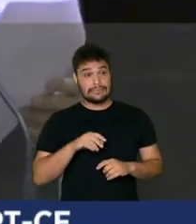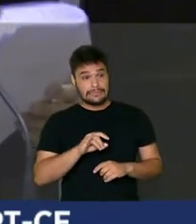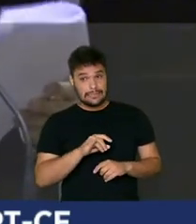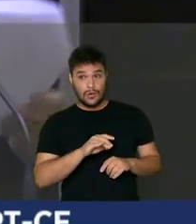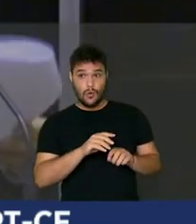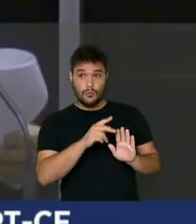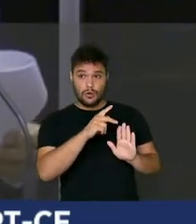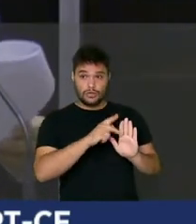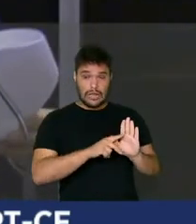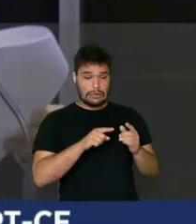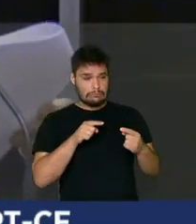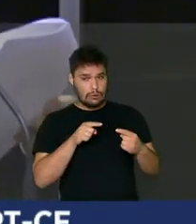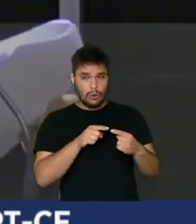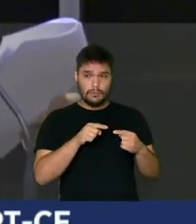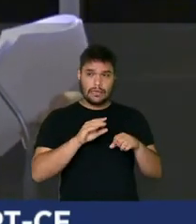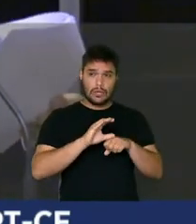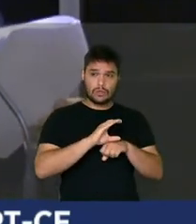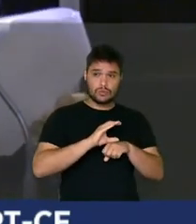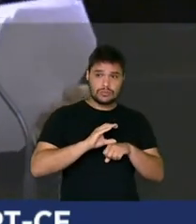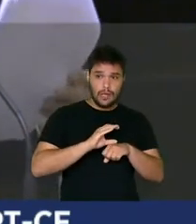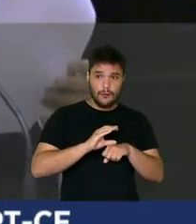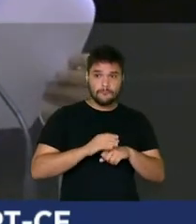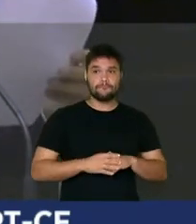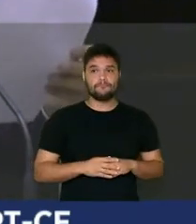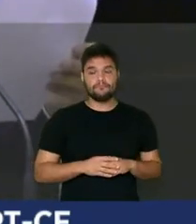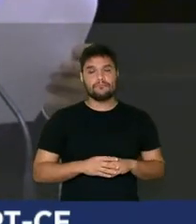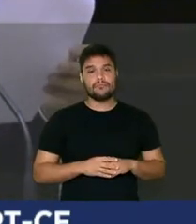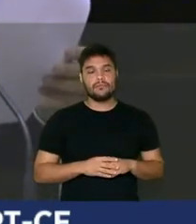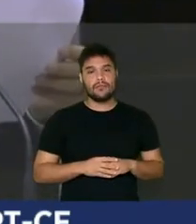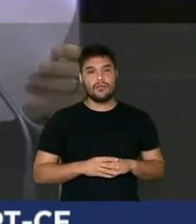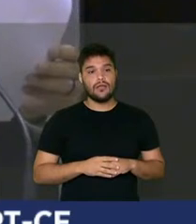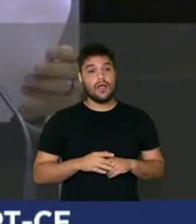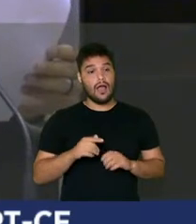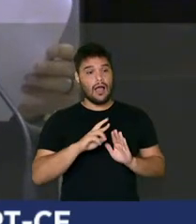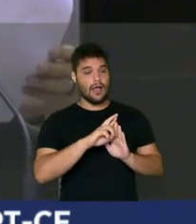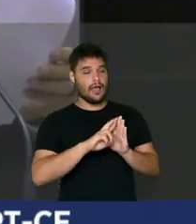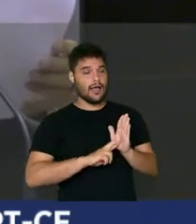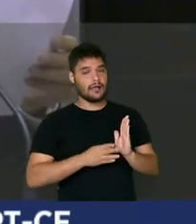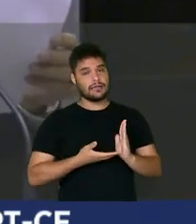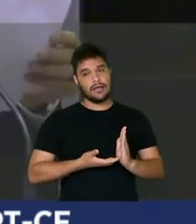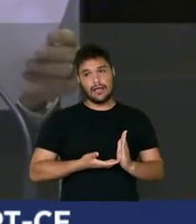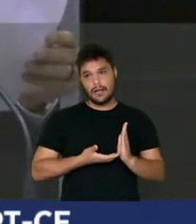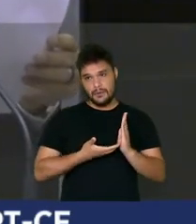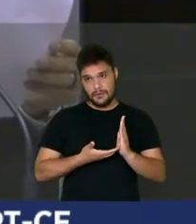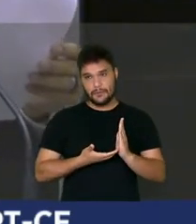TRIBUTAÇÃO. DA CONSTITUCIONALIDADE, JURIDICIDADE TÉCNICA LEGISLATIVA, DE ACORDO COM O REGIMENTO INTERNO DA CÂMARA